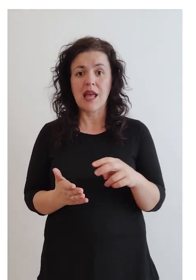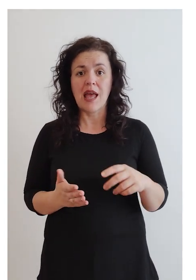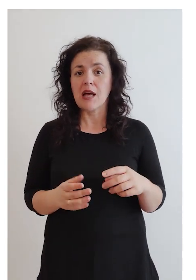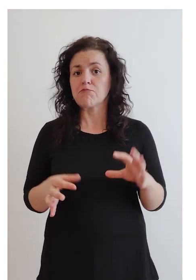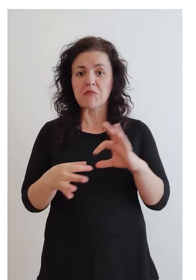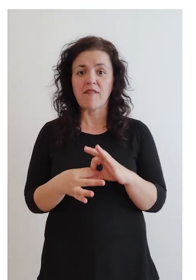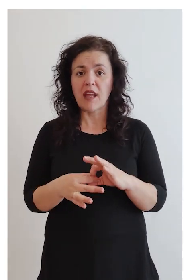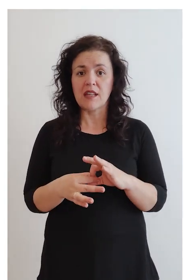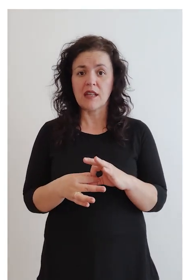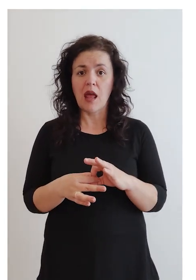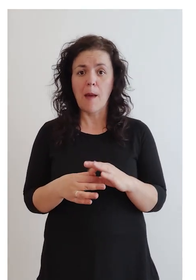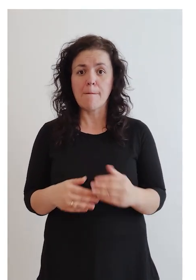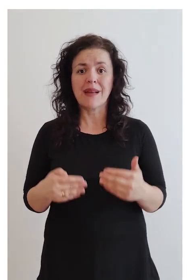ÎNTÂRZIERI